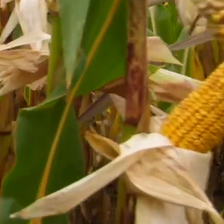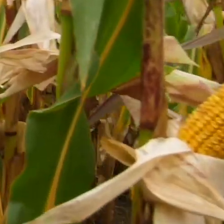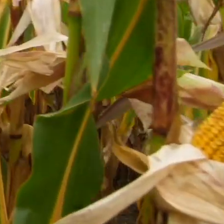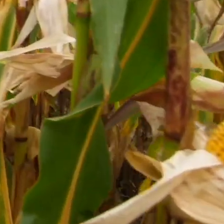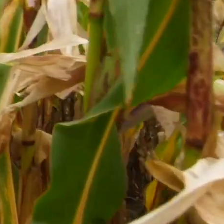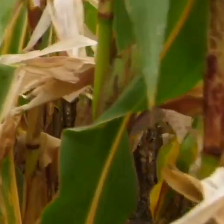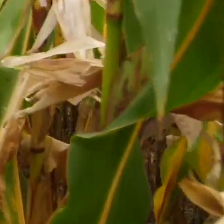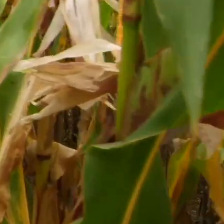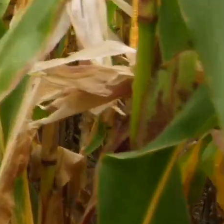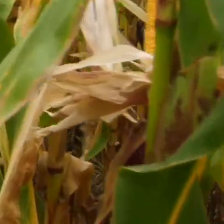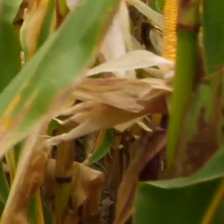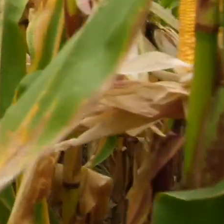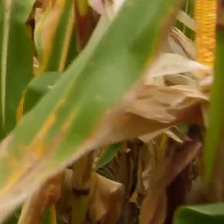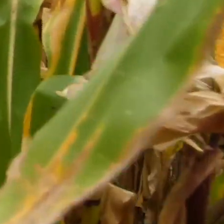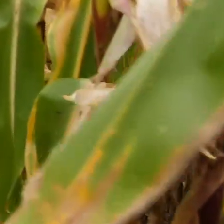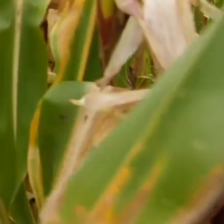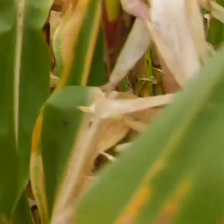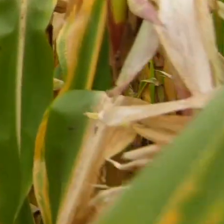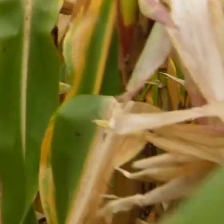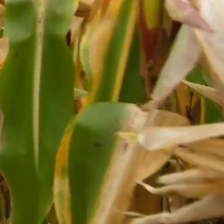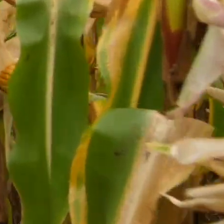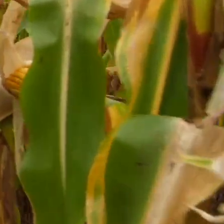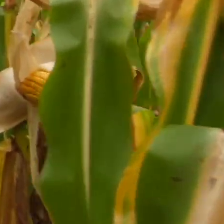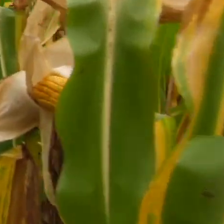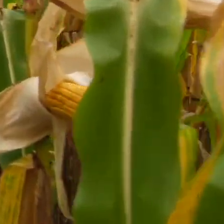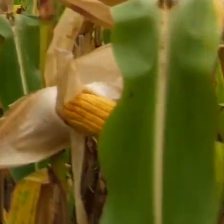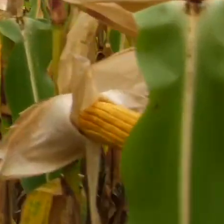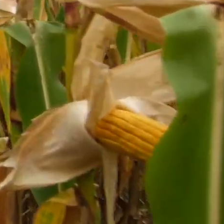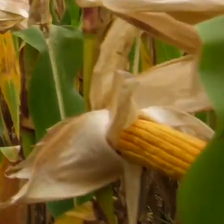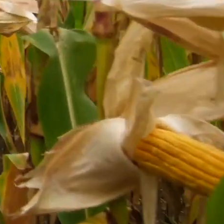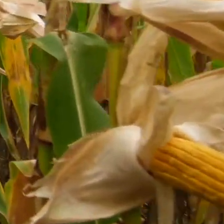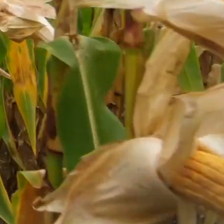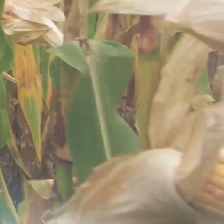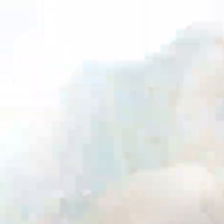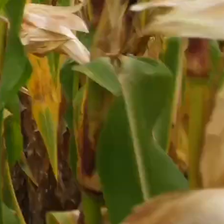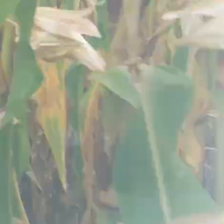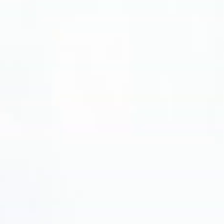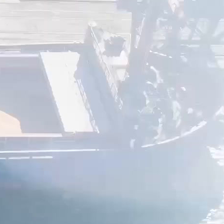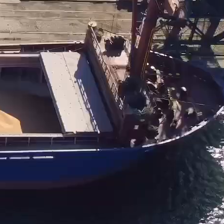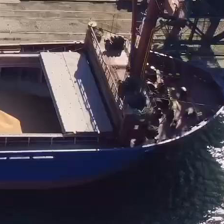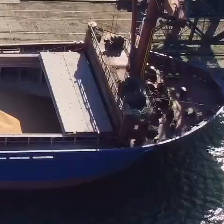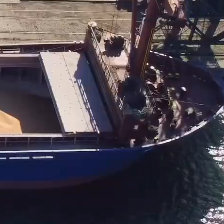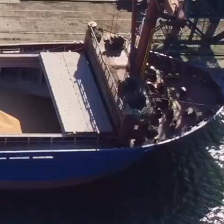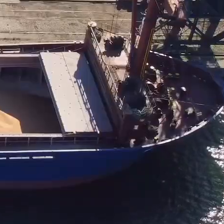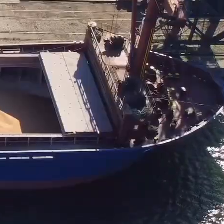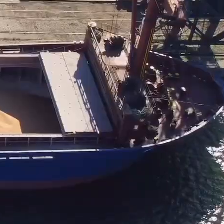transgénico al país porque no es justo que este maíz esté entrando de manera libre a